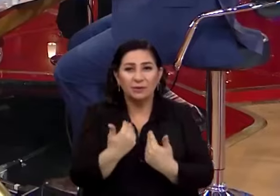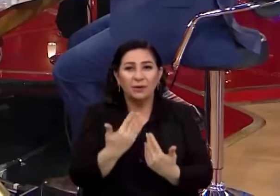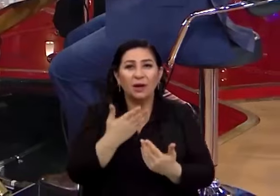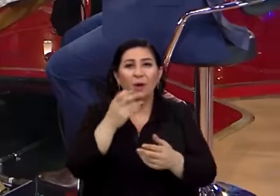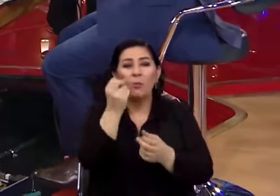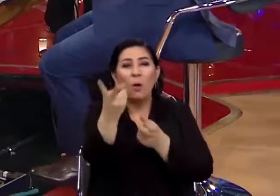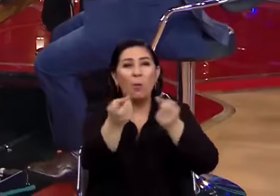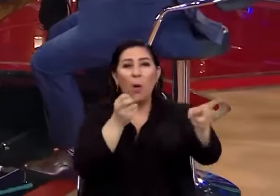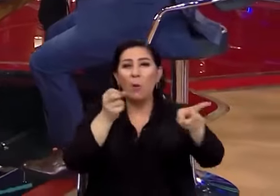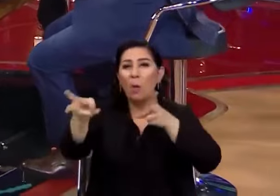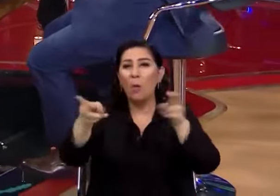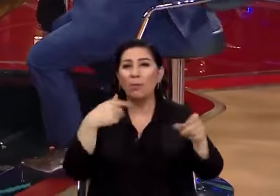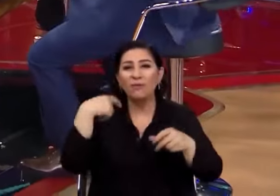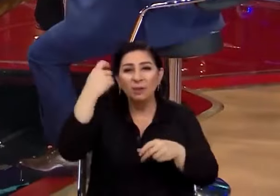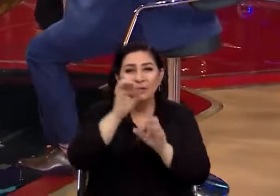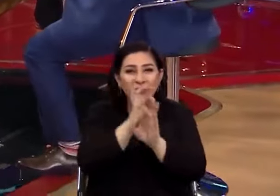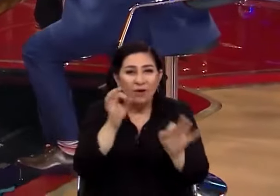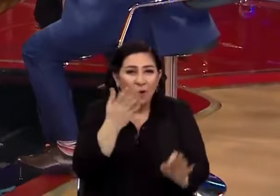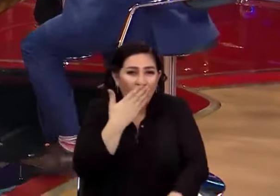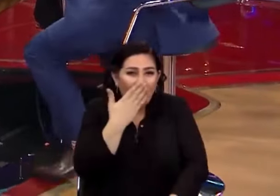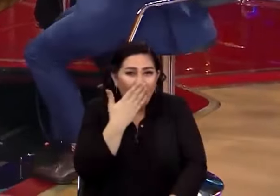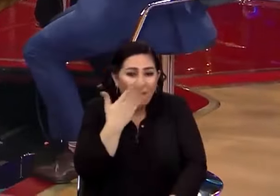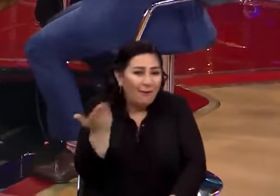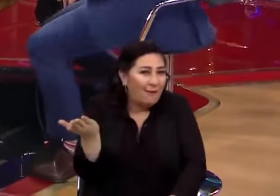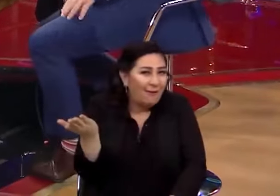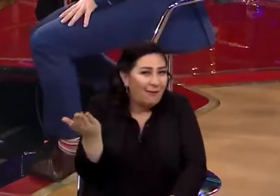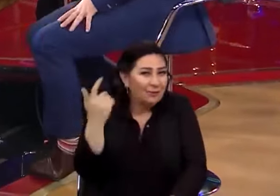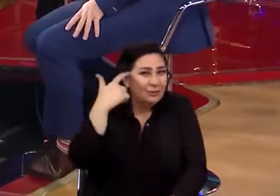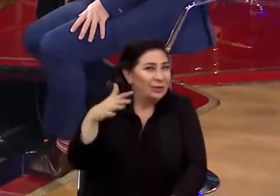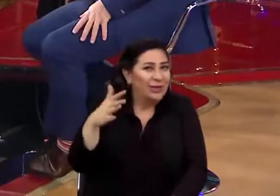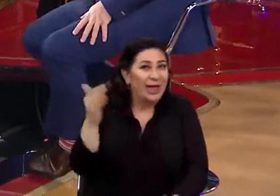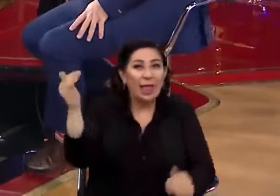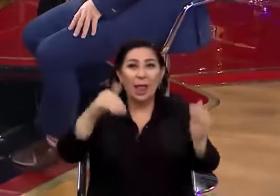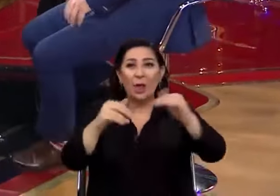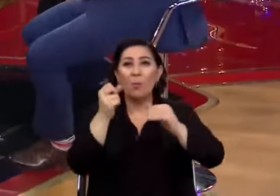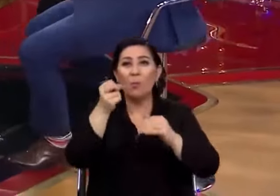yapıyor ya Yani gelenlerin iki filmi var peki